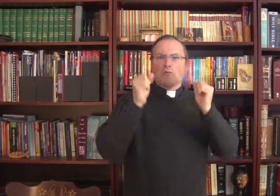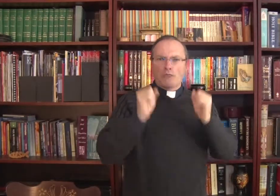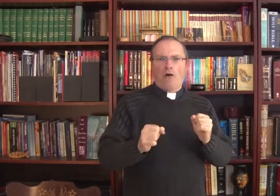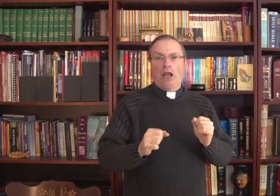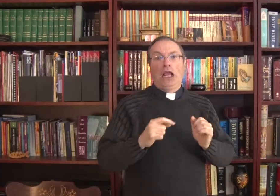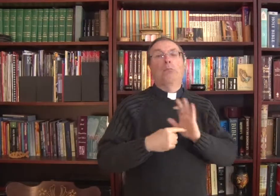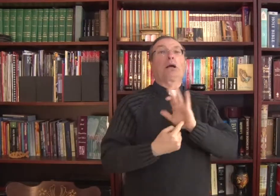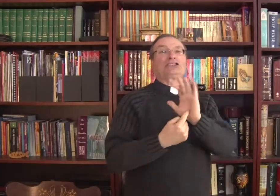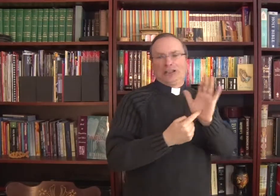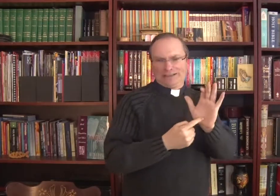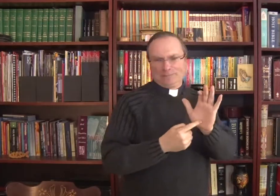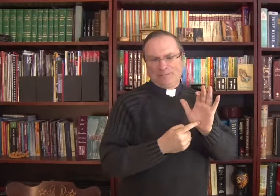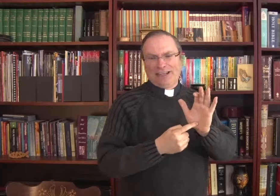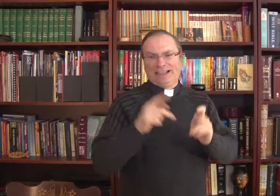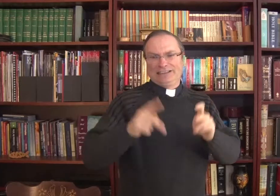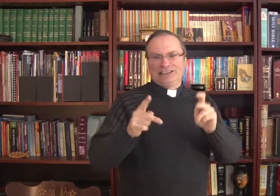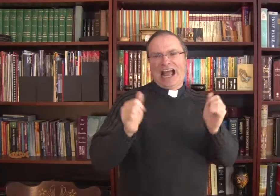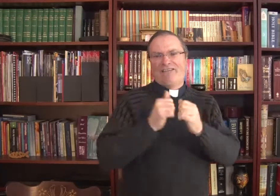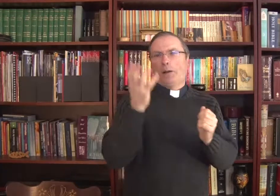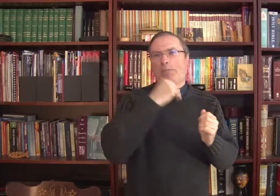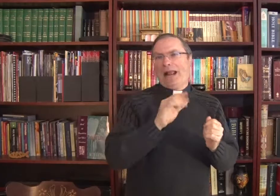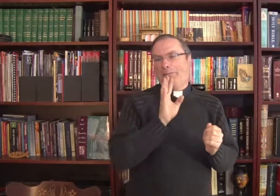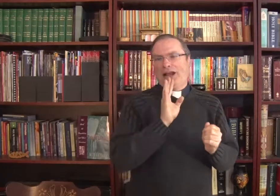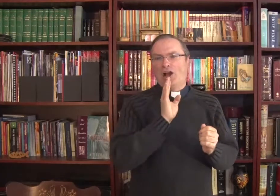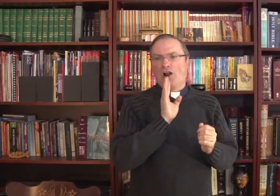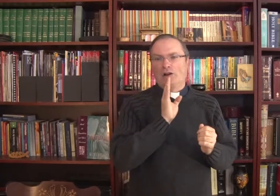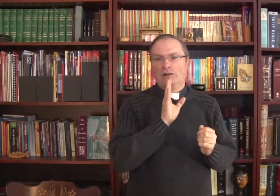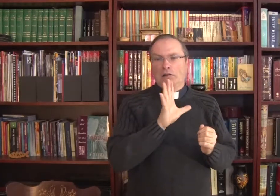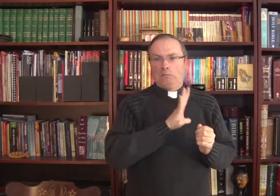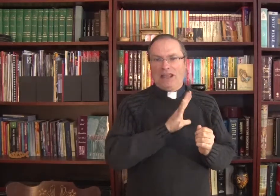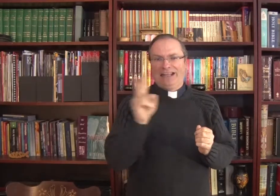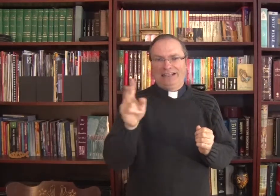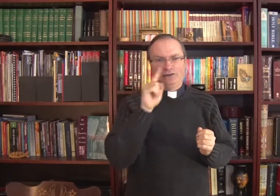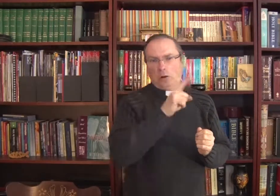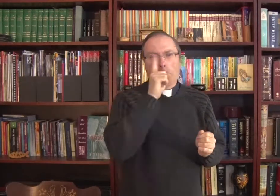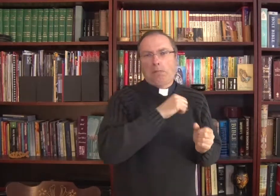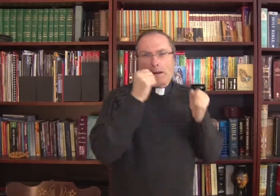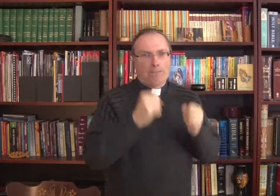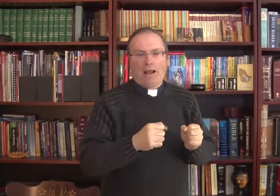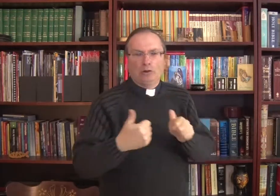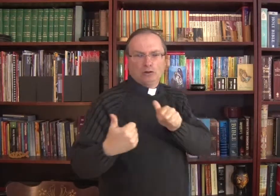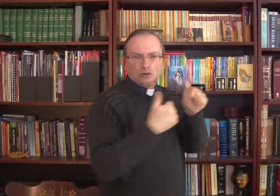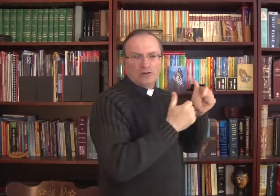peuvent impressionner les gens avec leurs belles paroles, mais qu’ils sont incapables de suivre